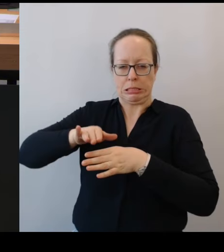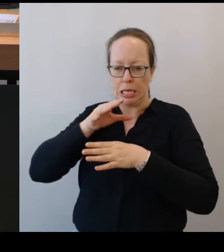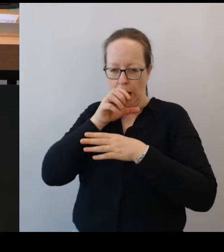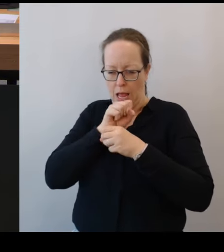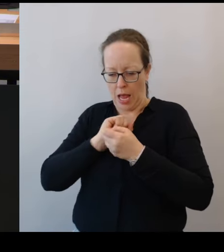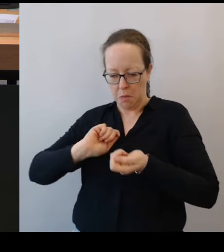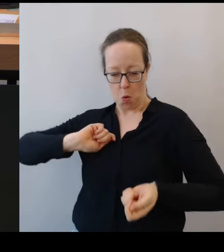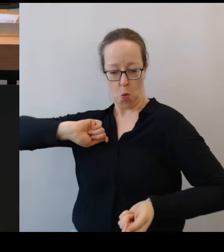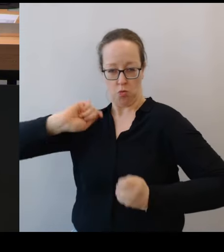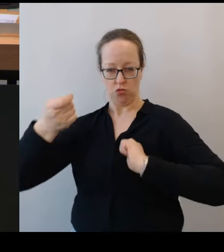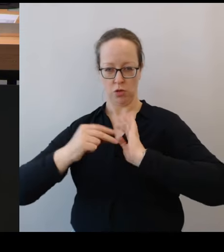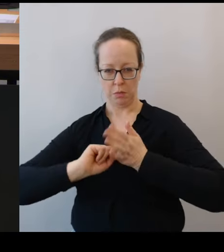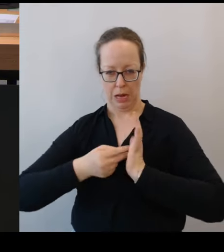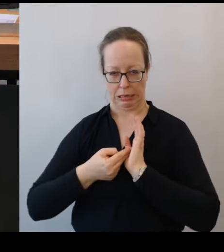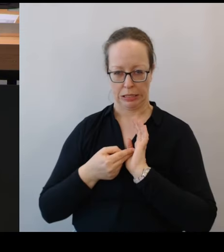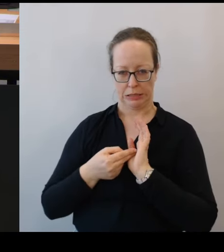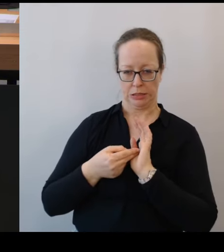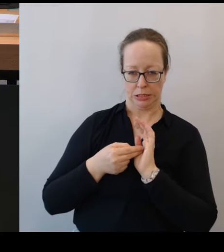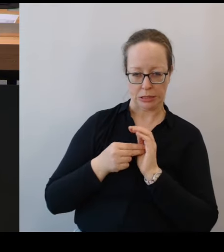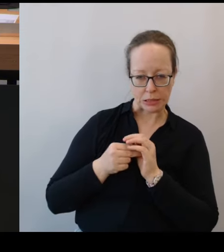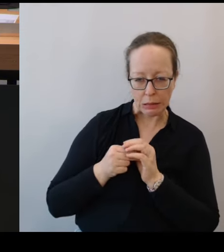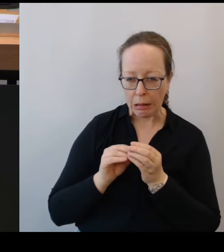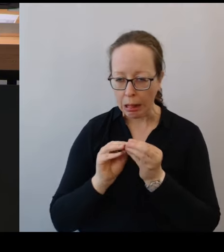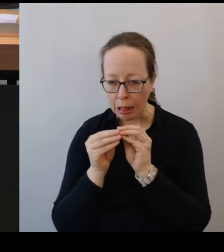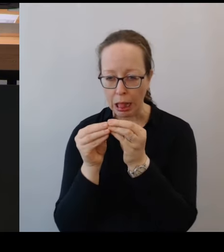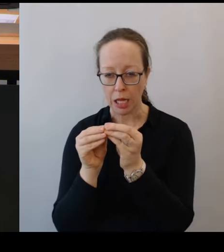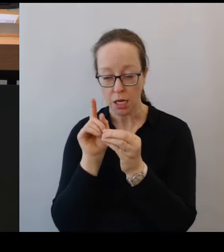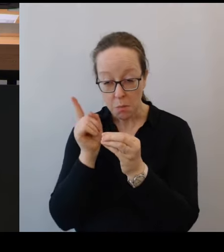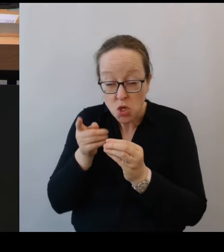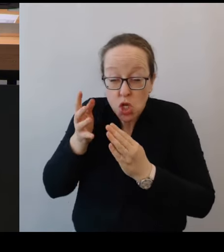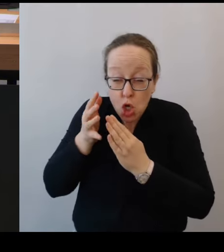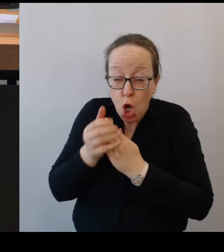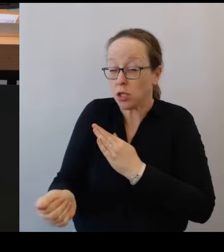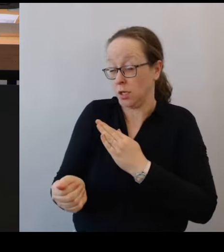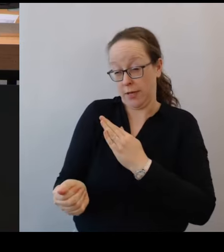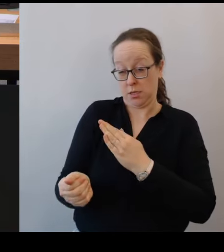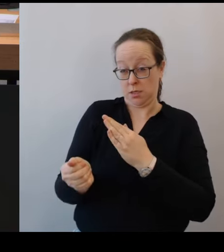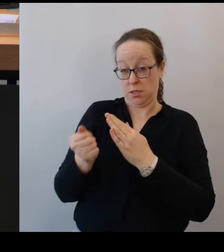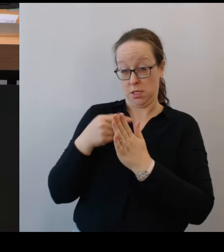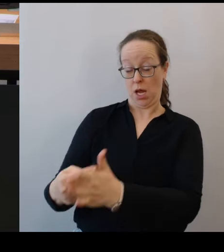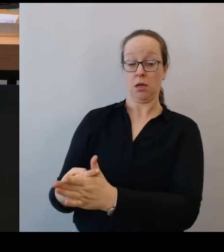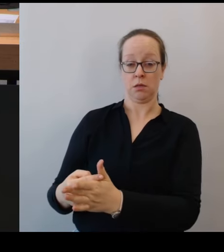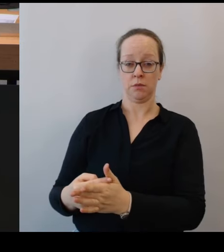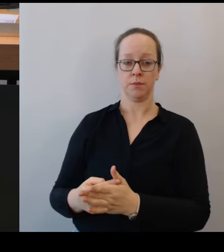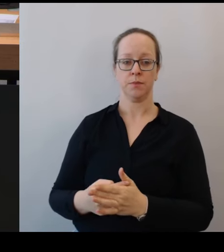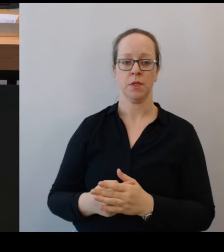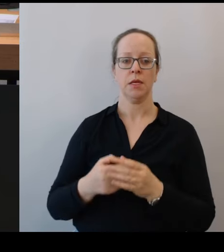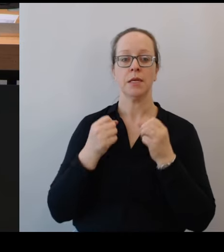Sicherheitsbehörden sind gut beraten, genau hinzuschauen. Bei diesem und weiteren Netzwerktreffen in der Wohnung des